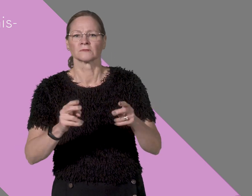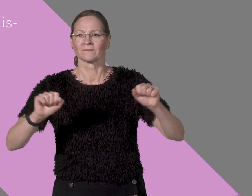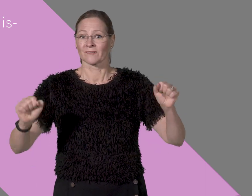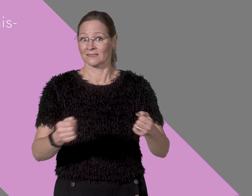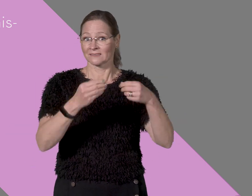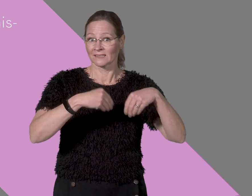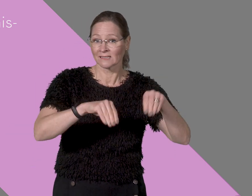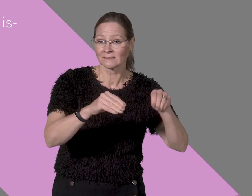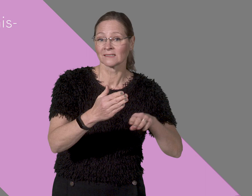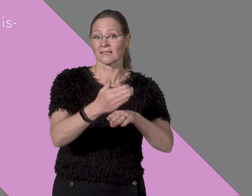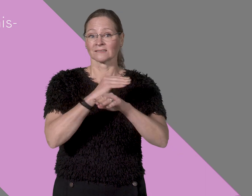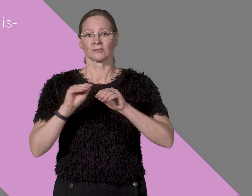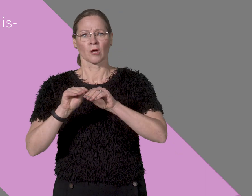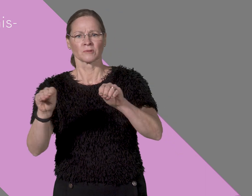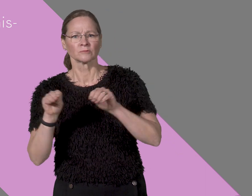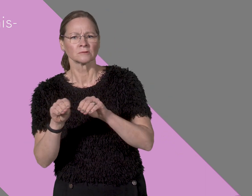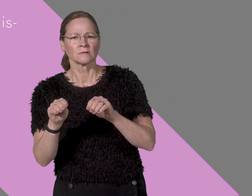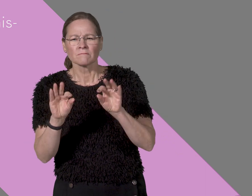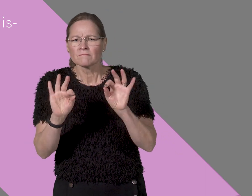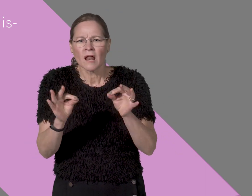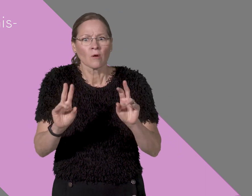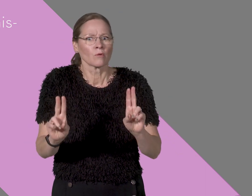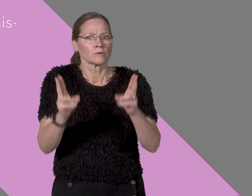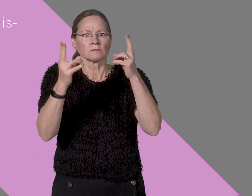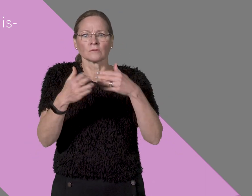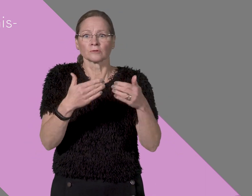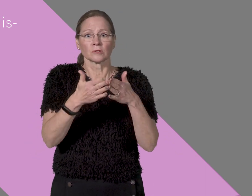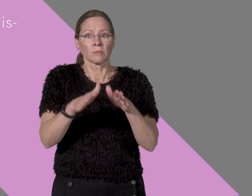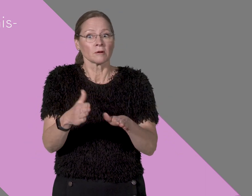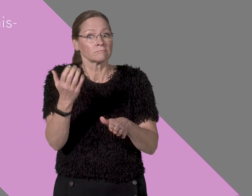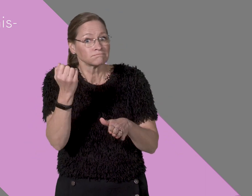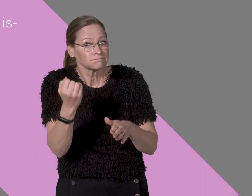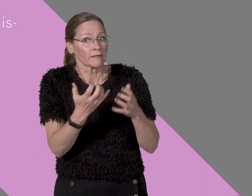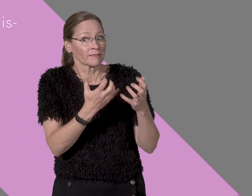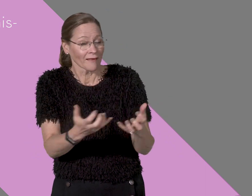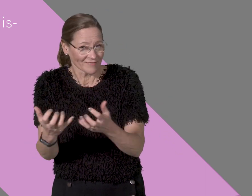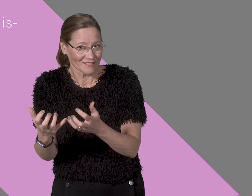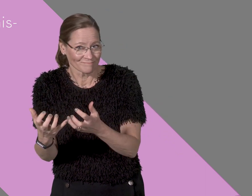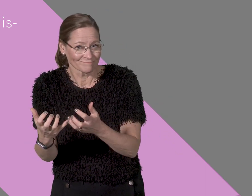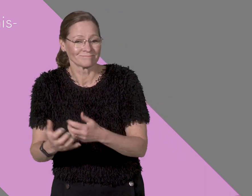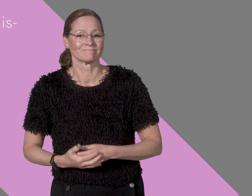ja millaisia uudenlaisia työtapoja varhaiskasvatuksessa - ja esiopetuksessa saatetaan tarvita.